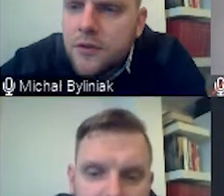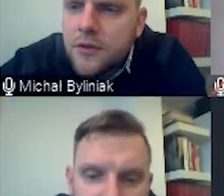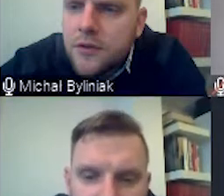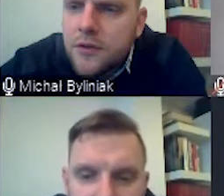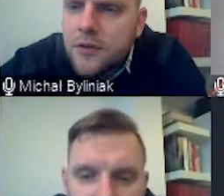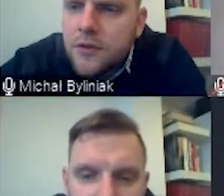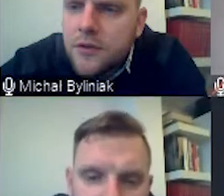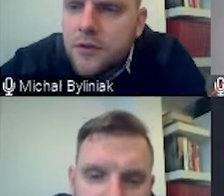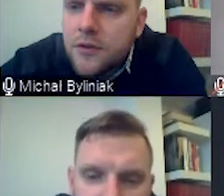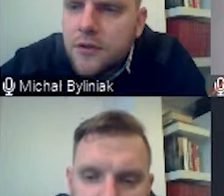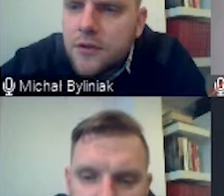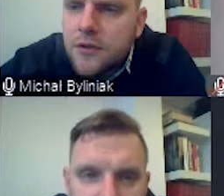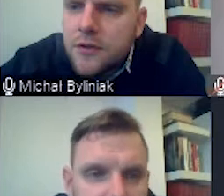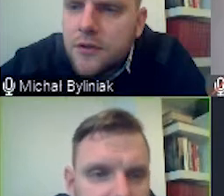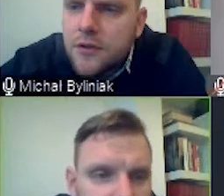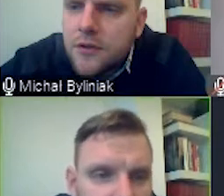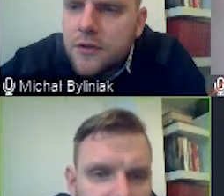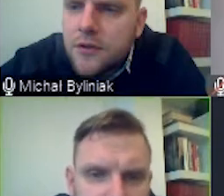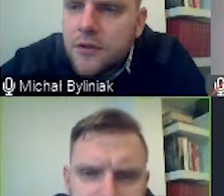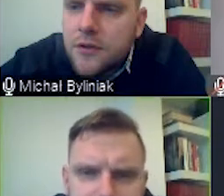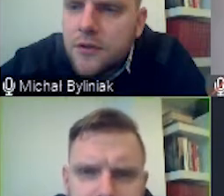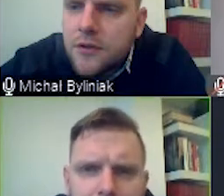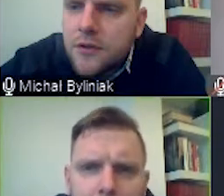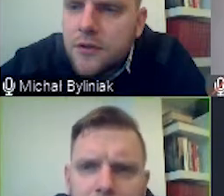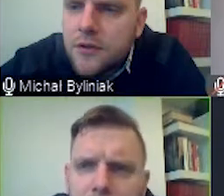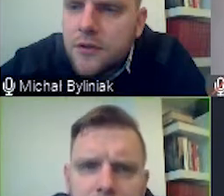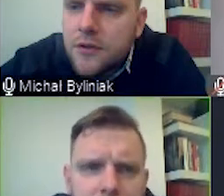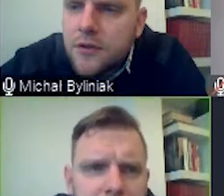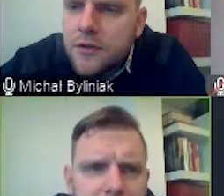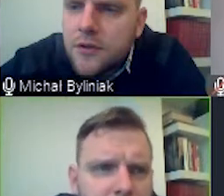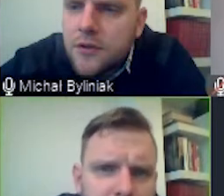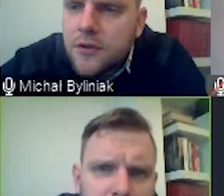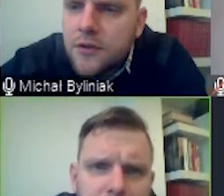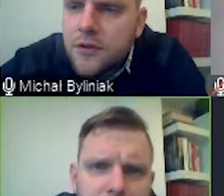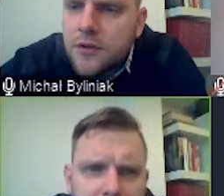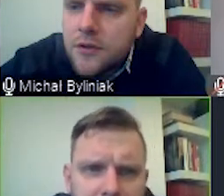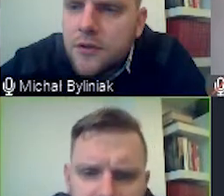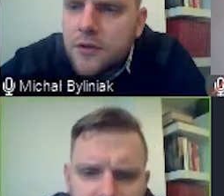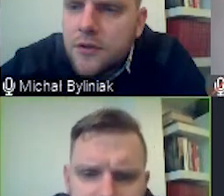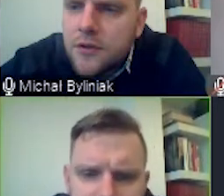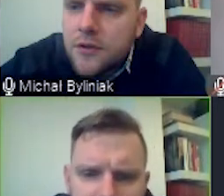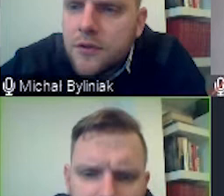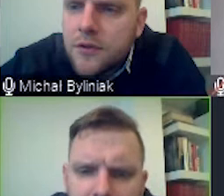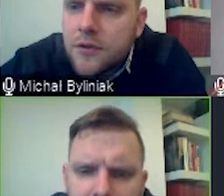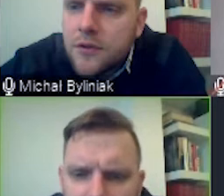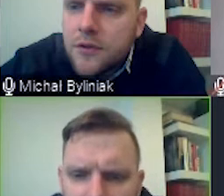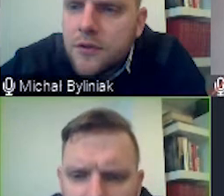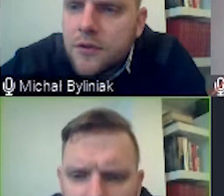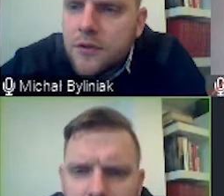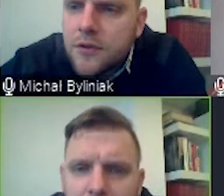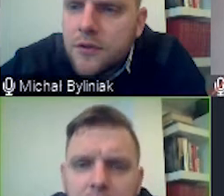Proszę Państwa: treść wytycznych kwalifikowalności wydatków powinniście mieć już w tej chwili na swoich ekranach